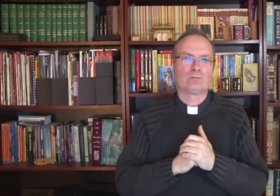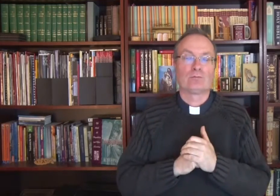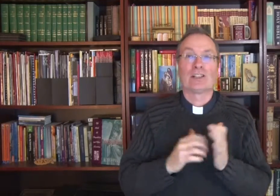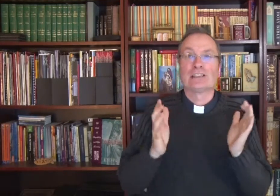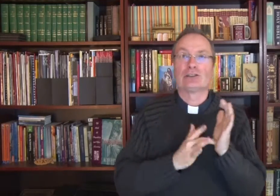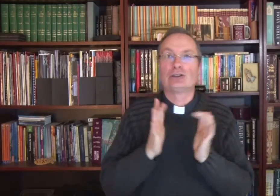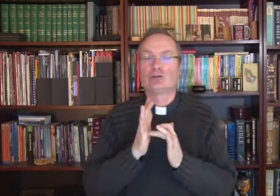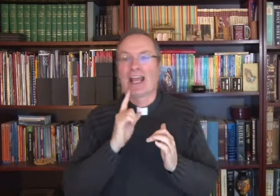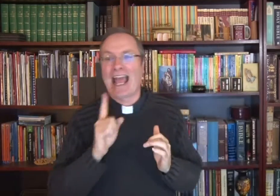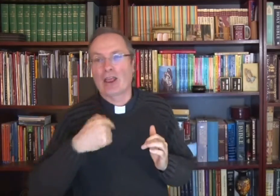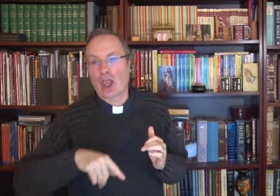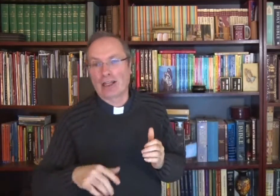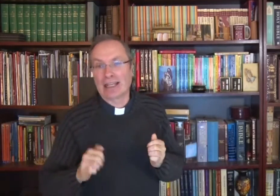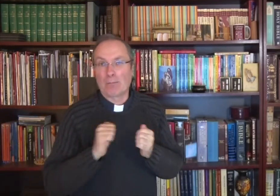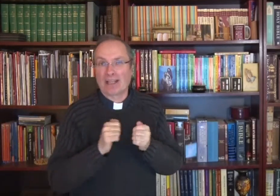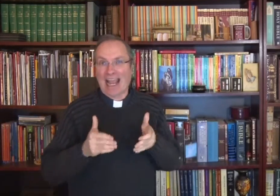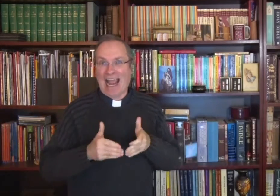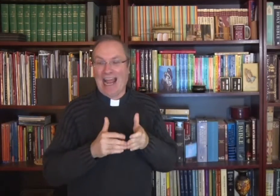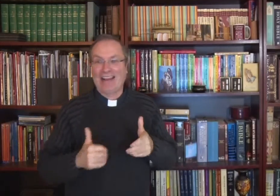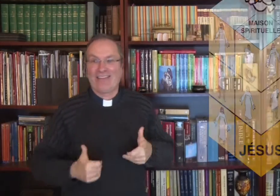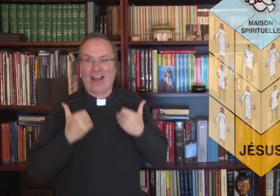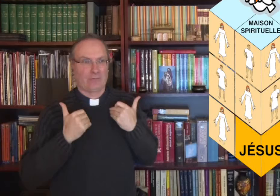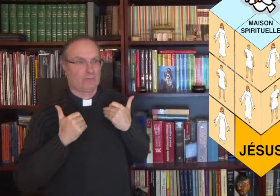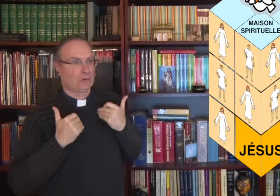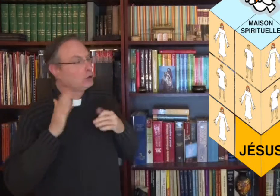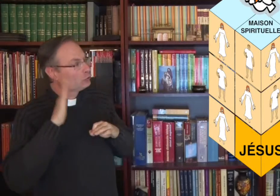Jésus est notre pierre vivante